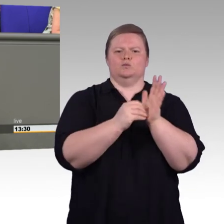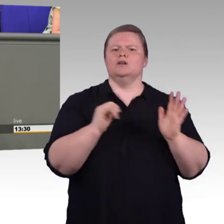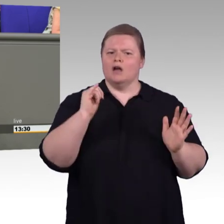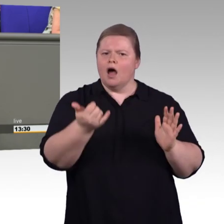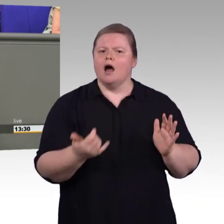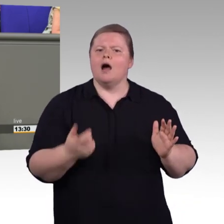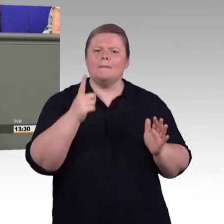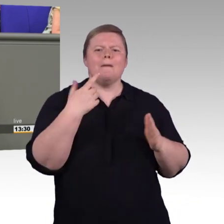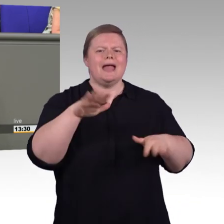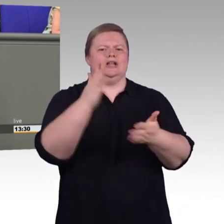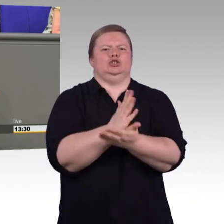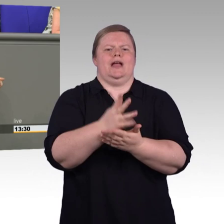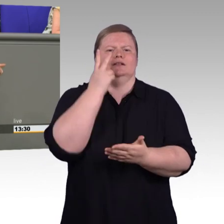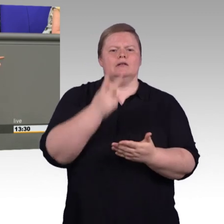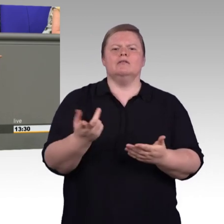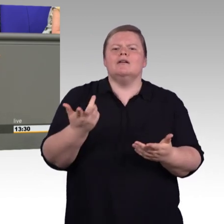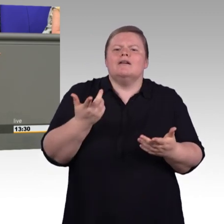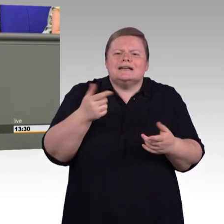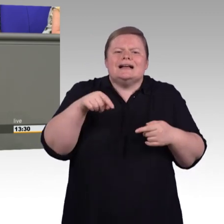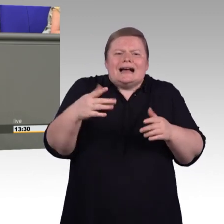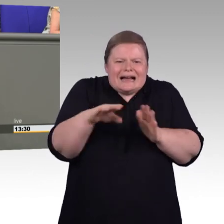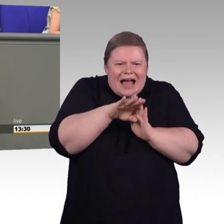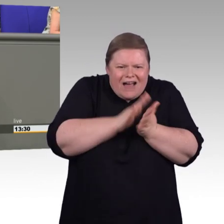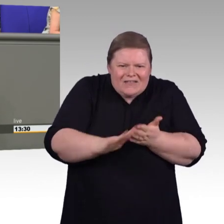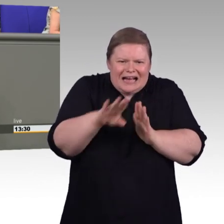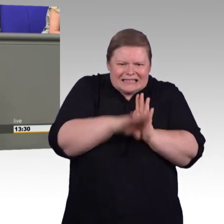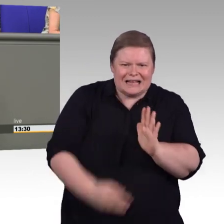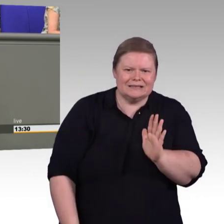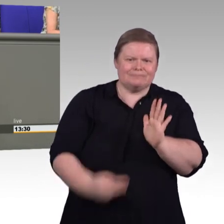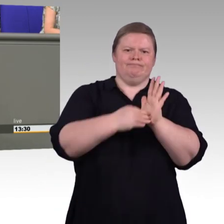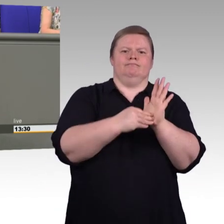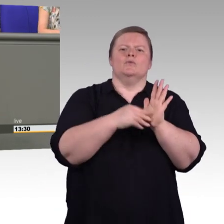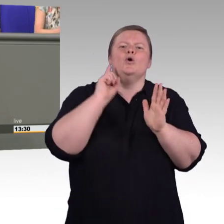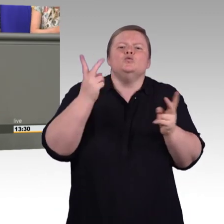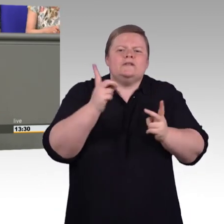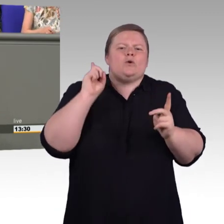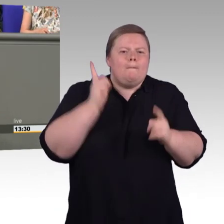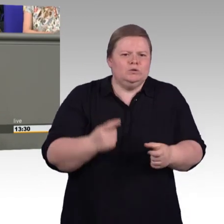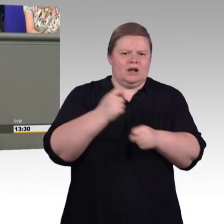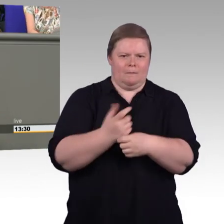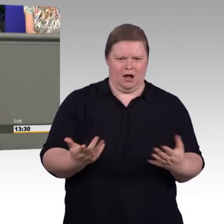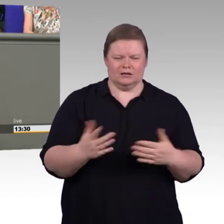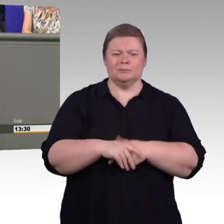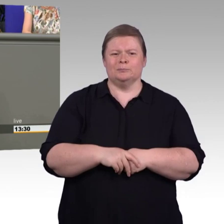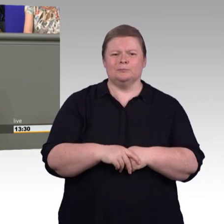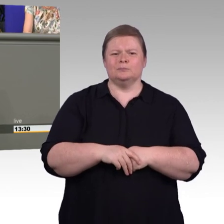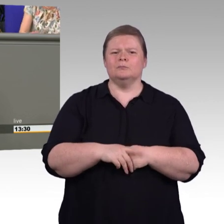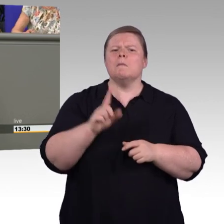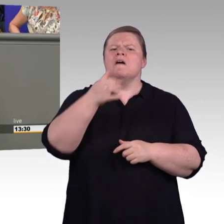Und da finde ich, da muss man auch einmal differenzieren. Bislang sind die beiden Anträge alle in einen Topf geworfen worden. Das was die Linke hier beantragt,